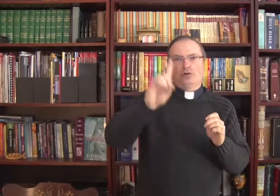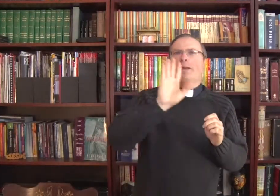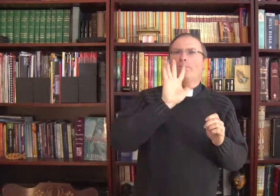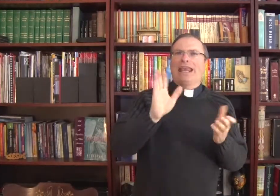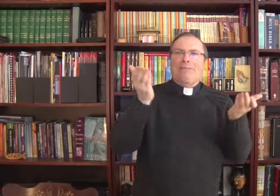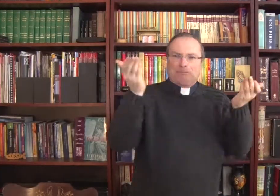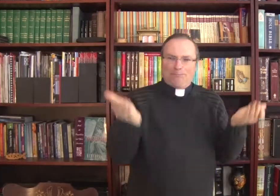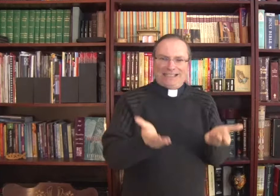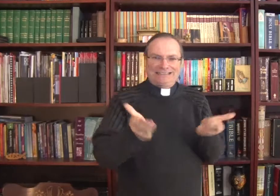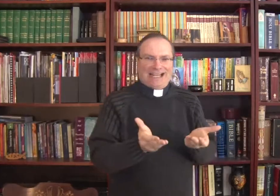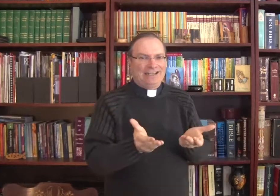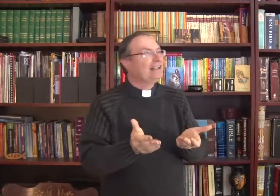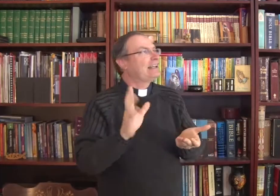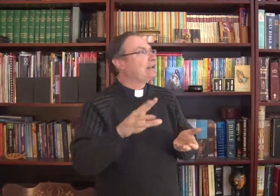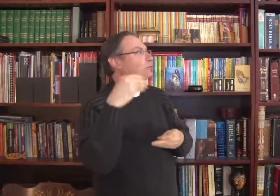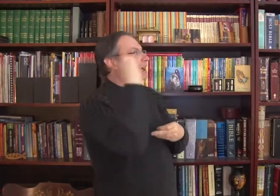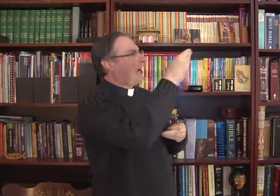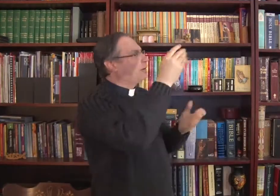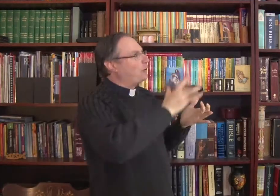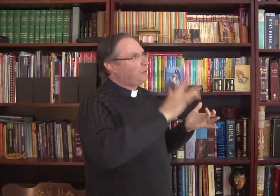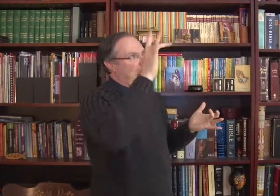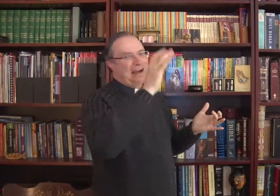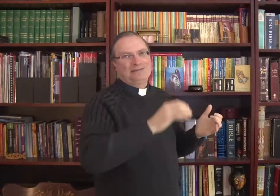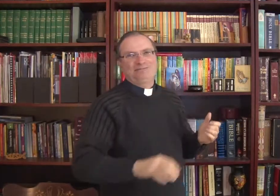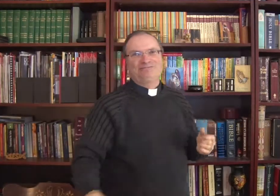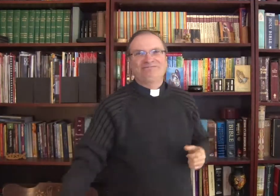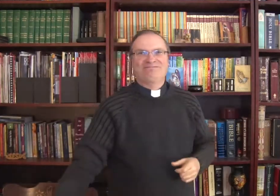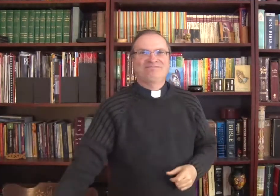est bien présent et lui rendre gloire.